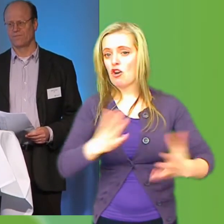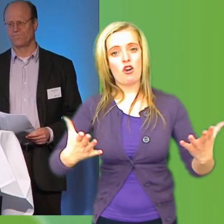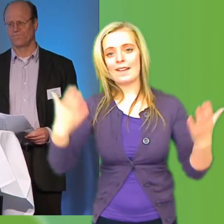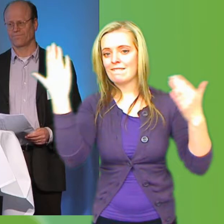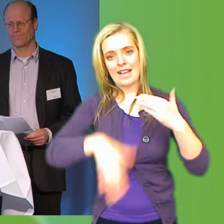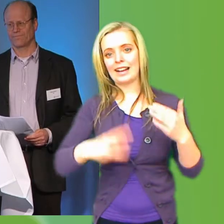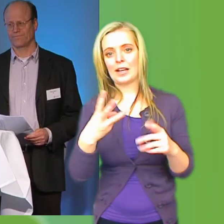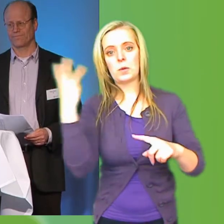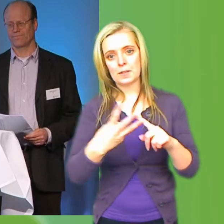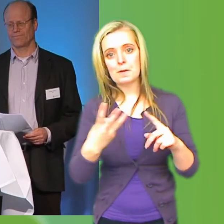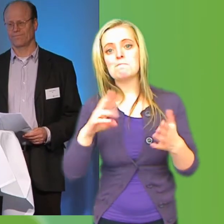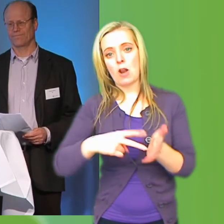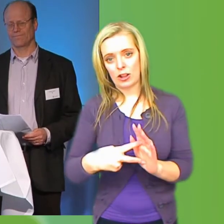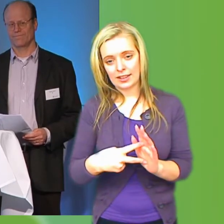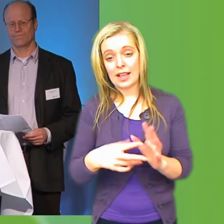Målet är att nå 500 000 personer.